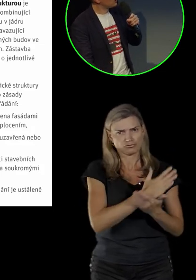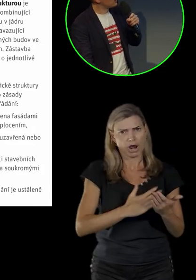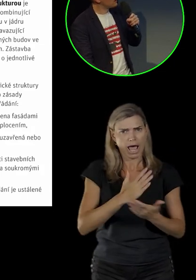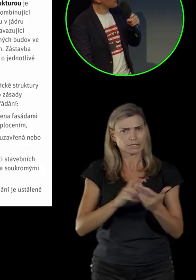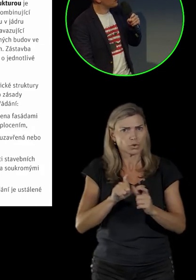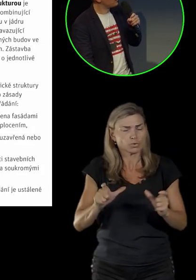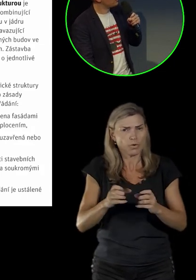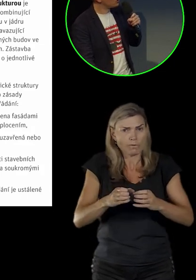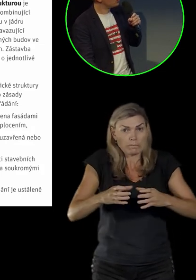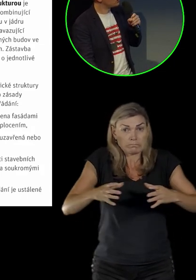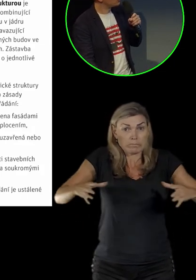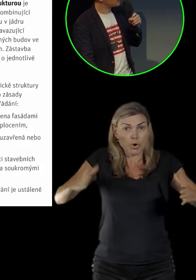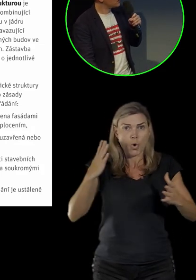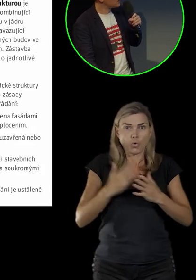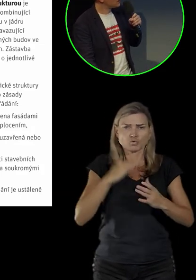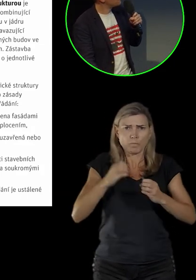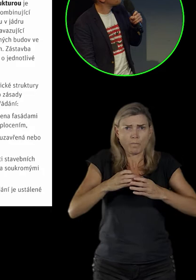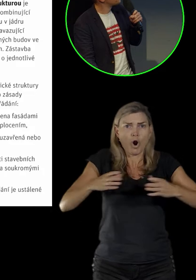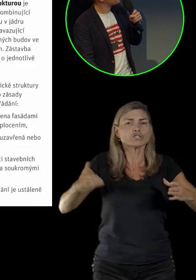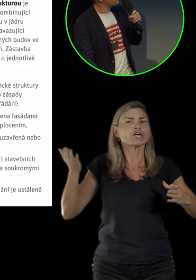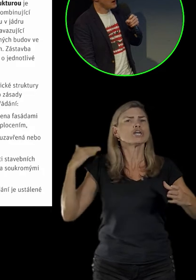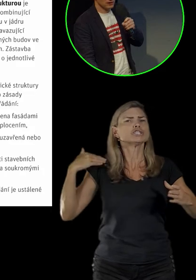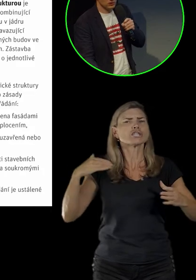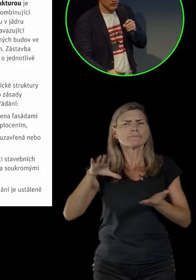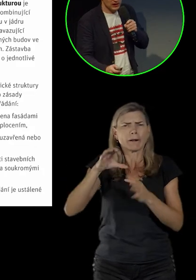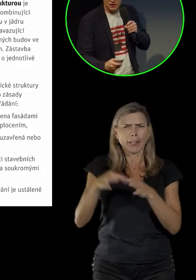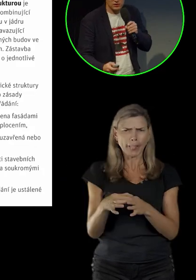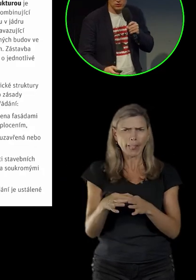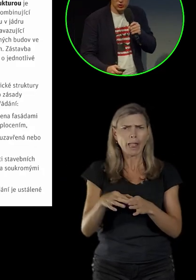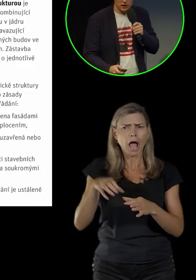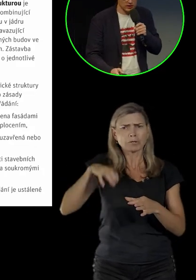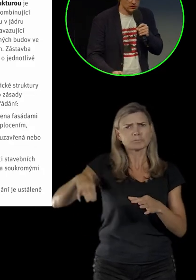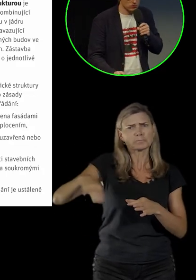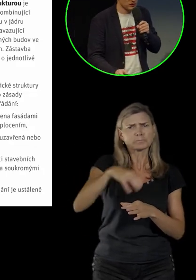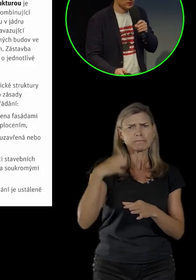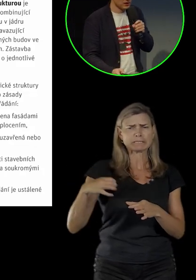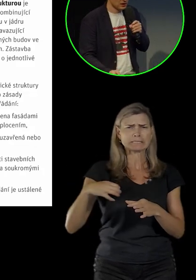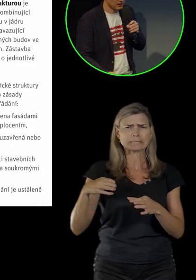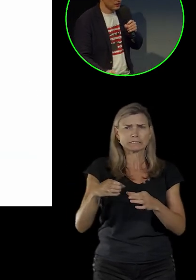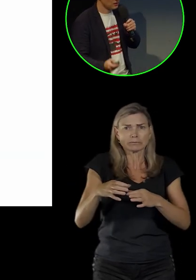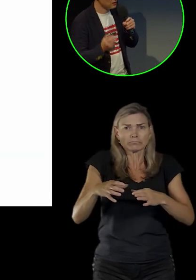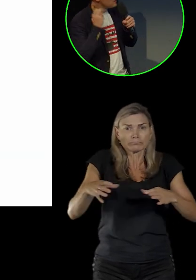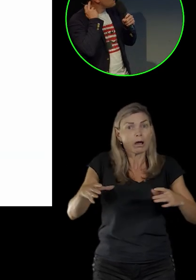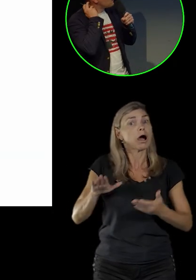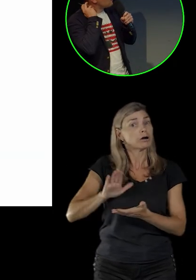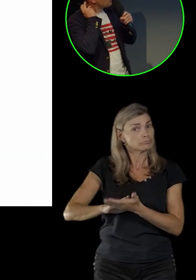do té Velké Prahy, mnoho historických sídel, která si dodnes uchovávají ten svůj specifický charakter.